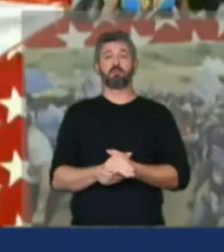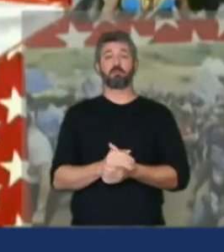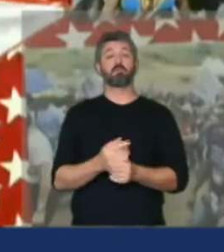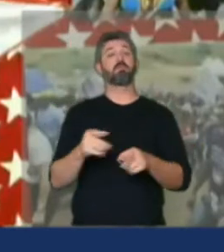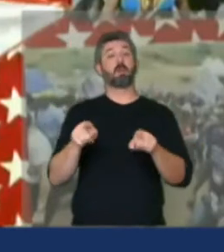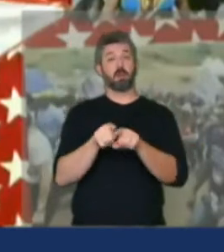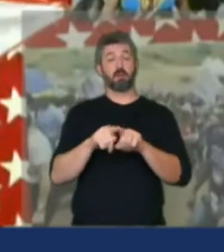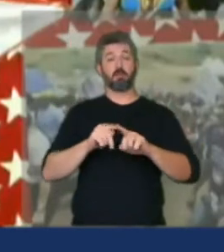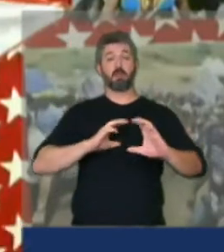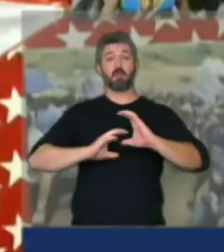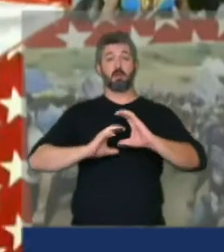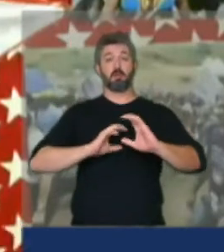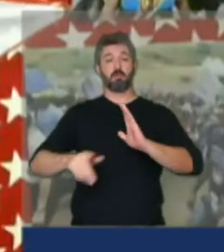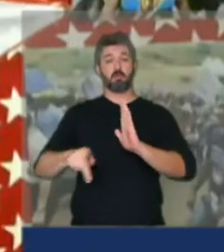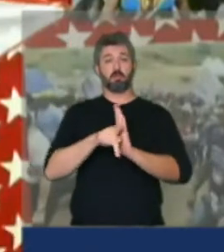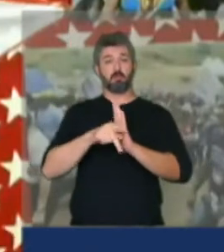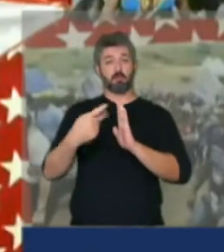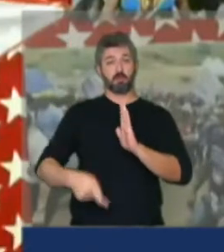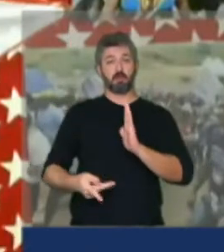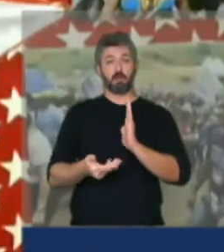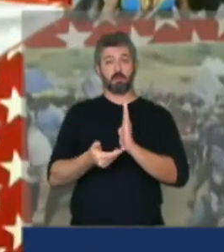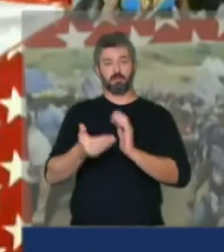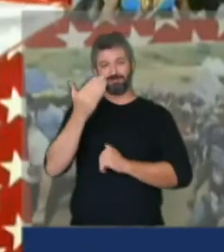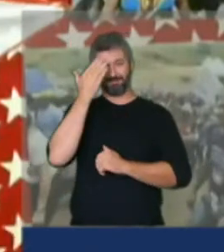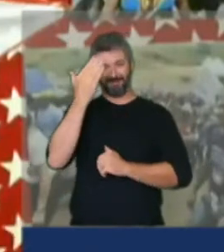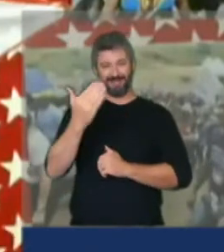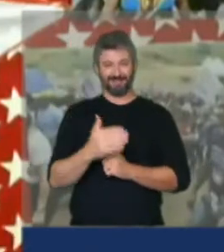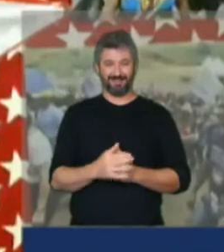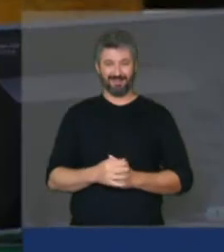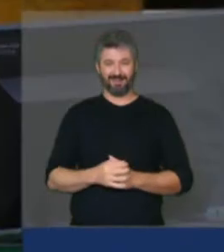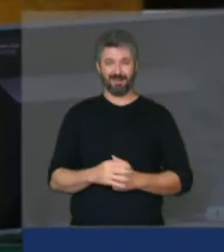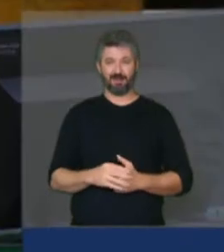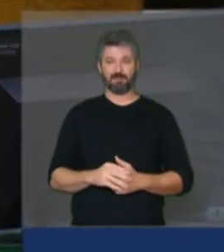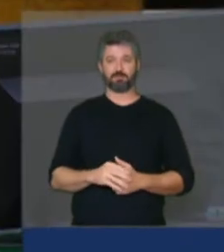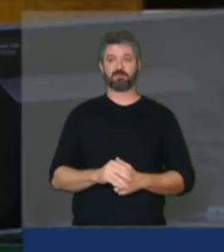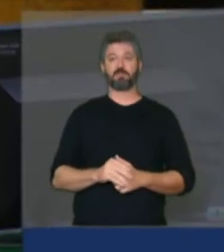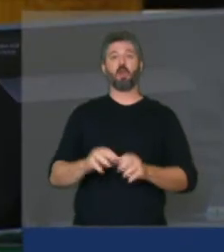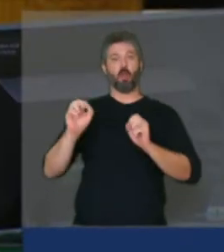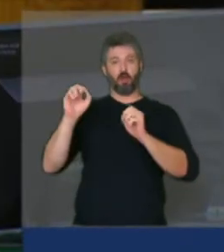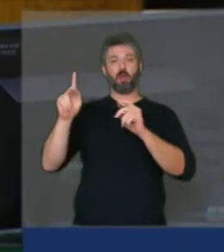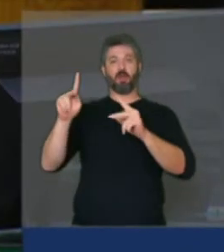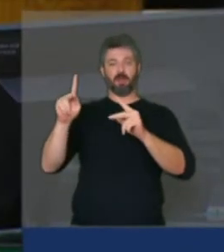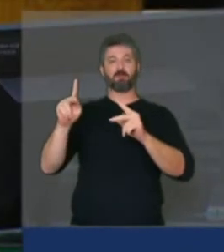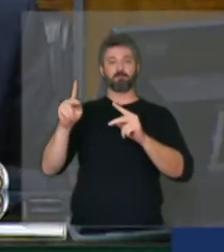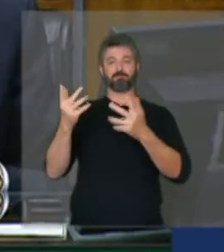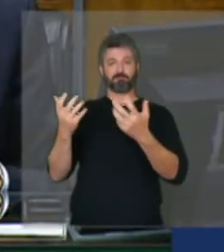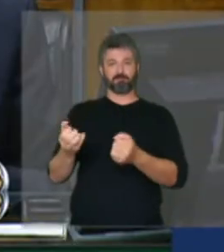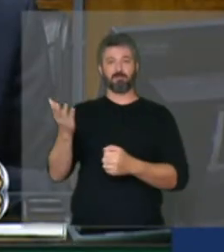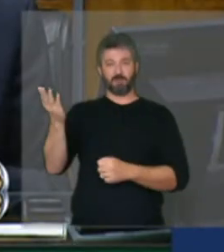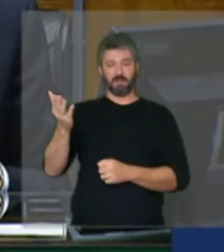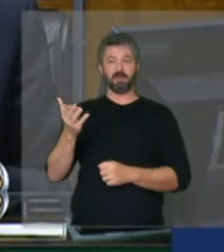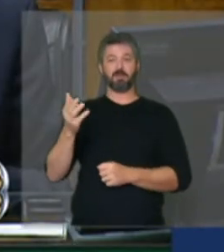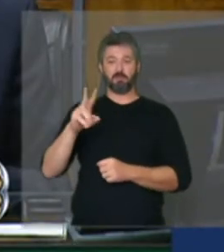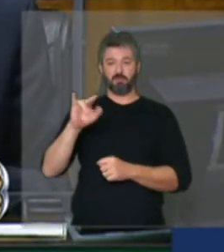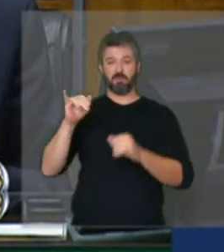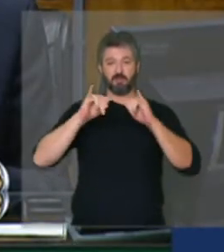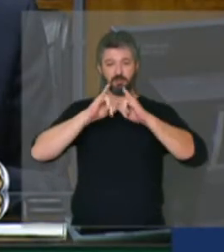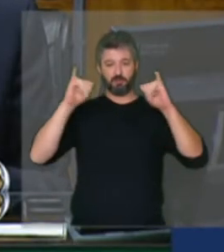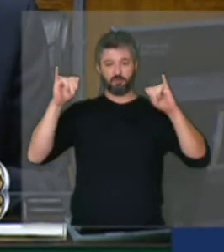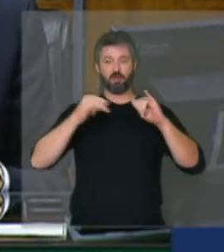MEIOS DE COMUNICAÇÃO DESTA CASA. MUITO OBRIGADO. [PRESIDENTE]: OK DEPUTADO FREI ANASTÁCIO, ATENDENDO AO PEDIDO DE V.EXA., ESTARÁSENDO DIVULGADO EM TODOS OS ÓRGÃOS DE COMUNICAÇÃO DESSA CASA E